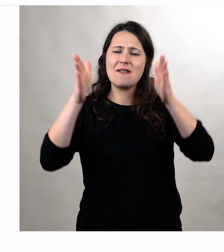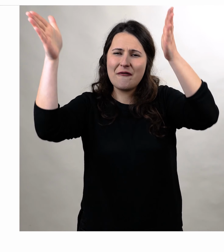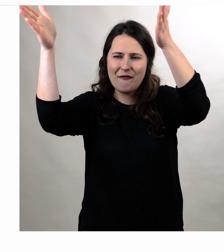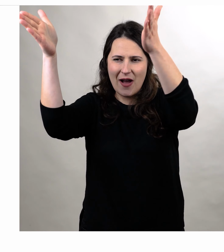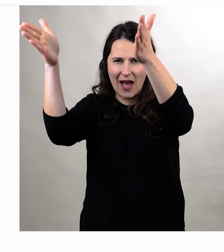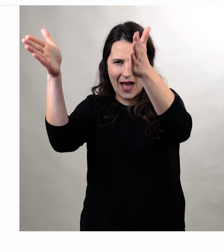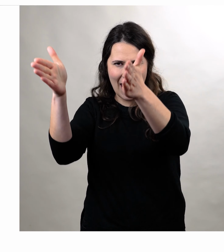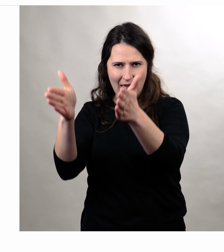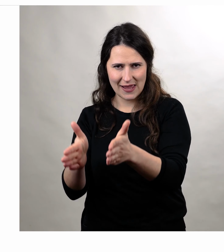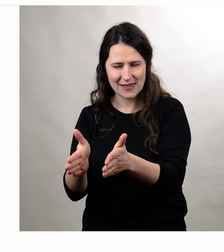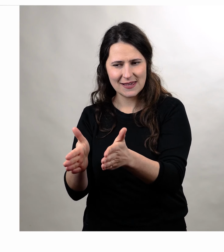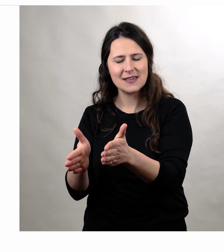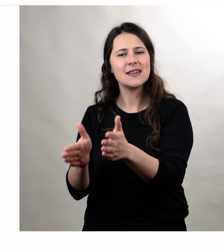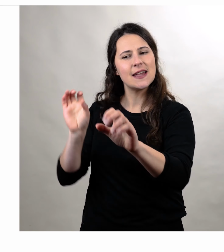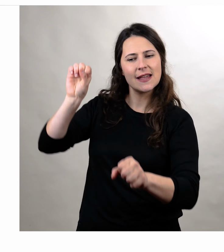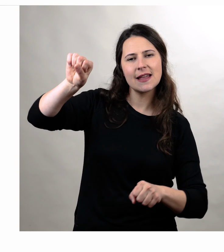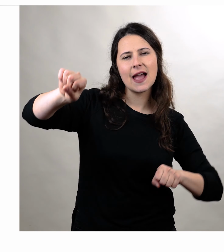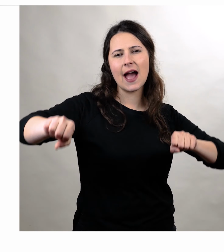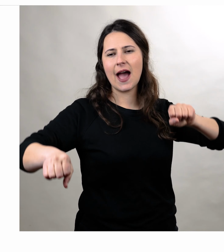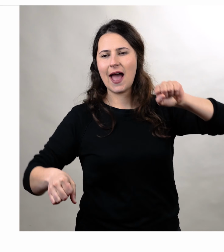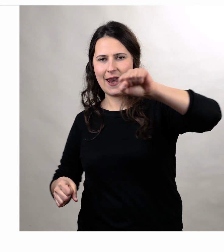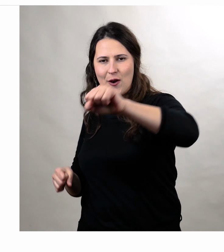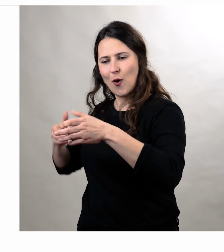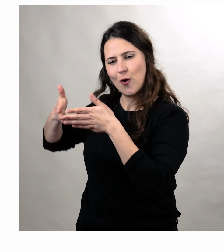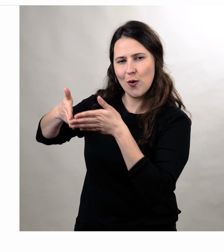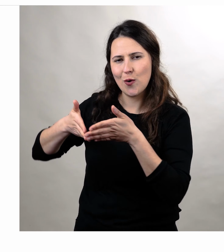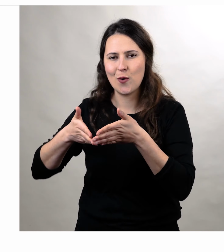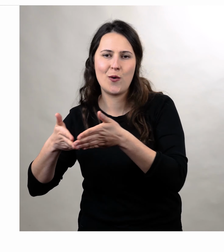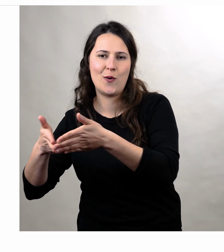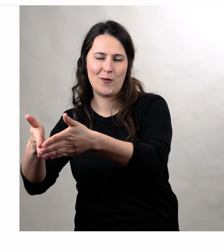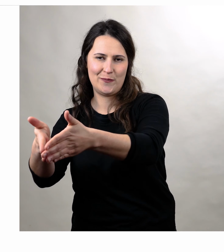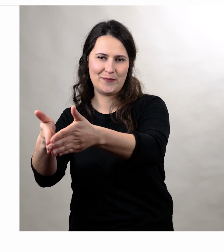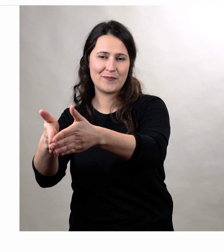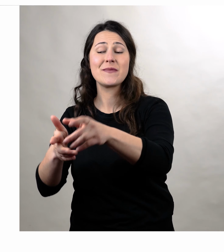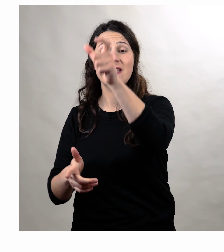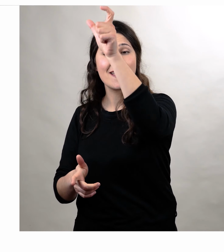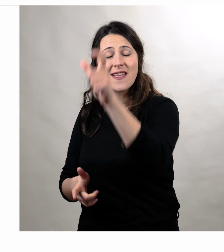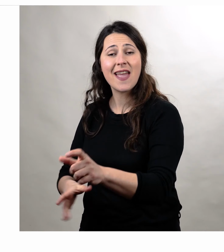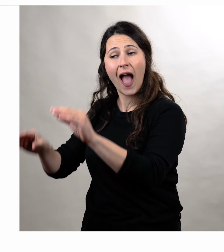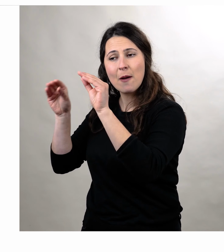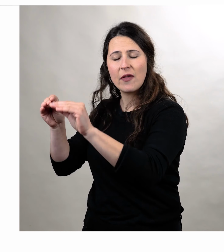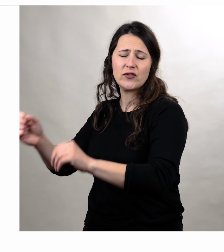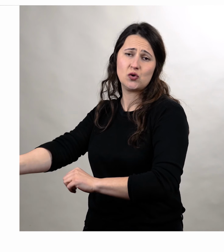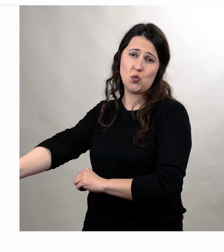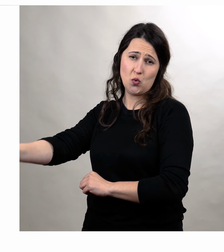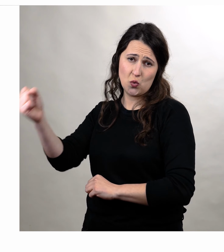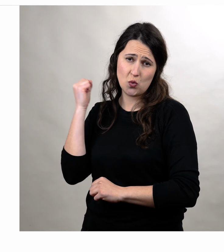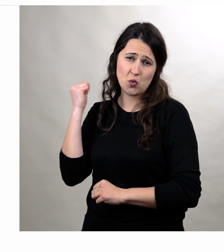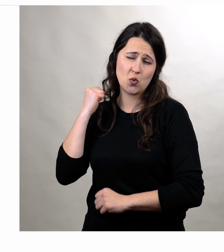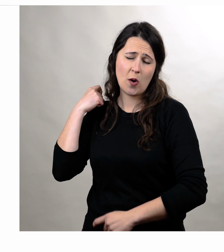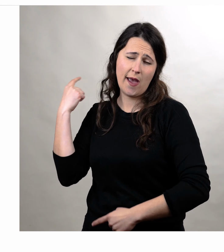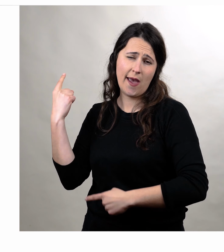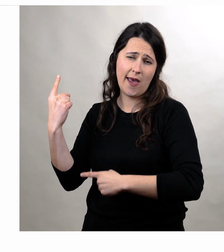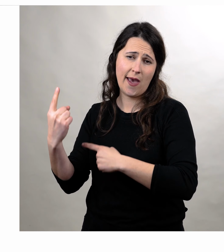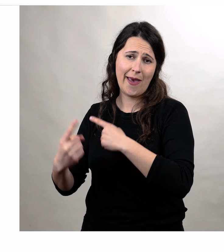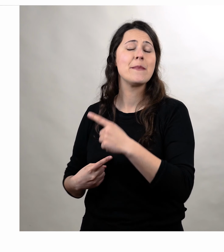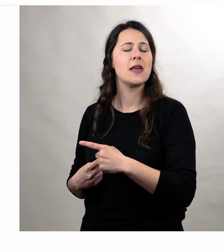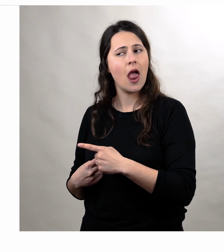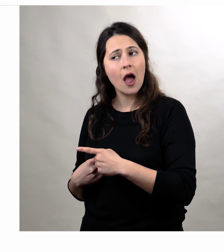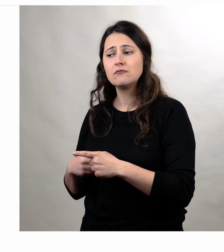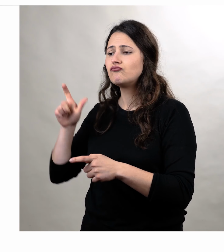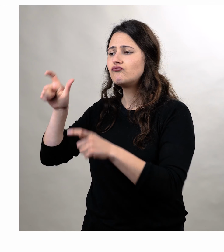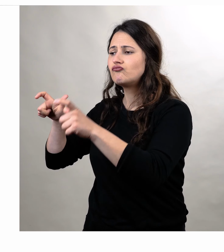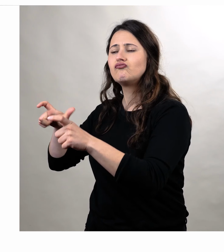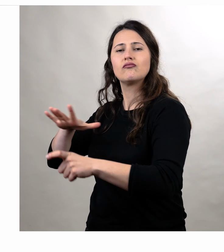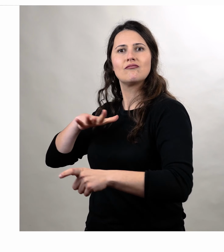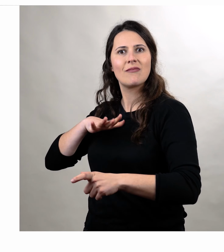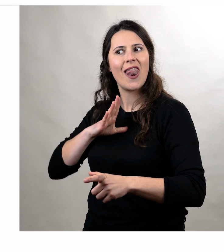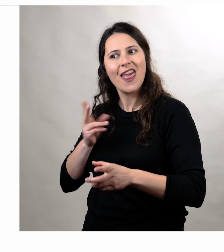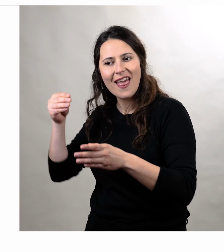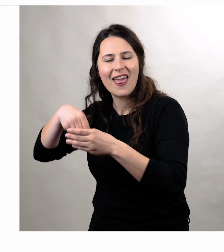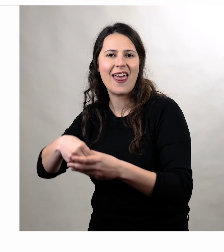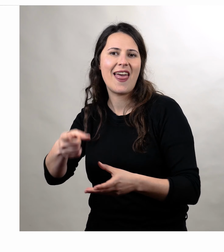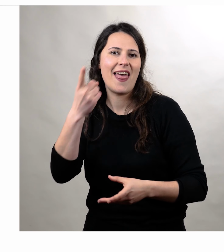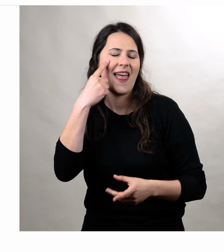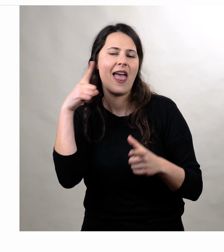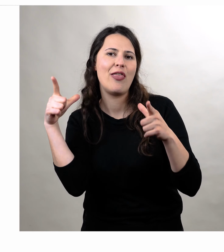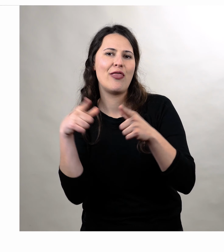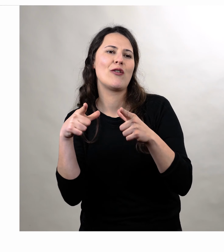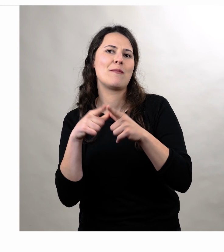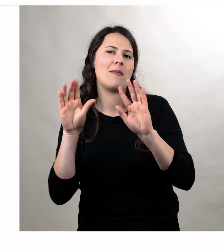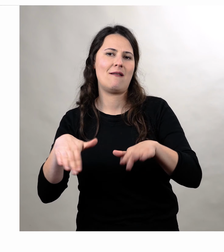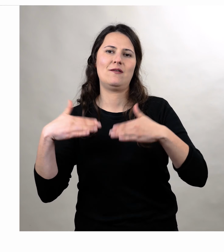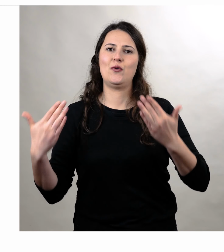Με κανό και έμπειρο εκπαιδευτή, οι ταξιδιώτες μπορούν να δοκιμάσουν τη συναρπαστική περιπέτεια διάσχισης φαραγγιού.